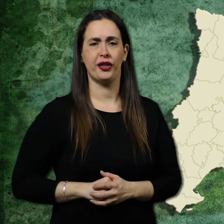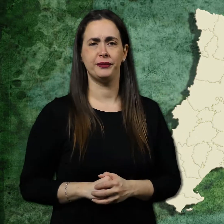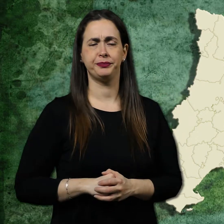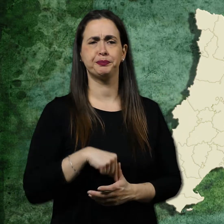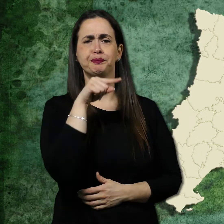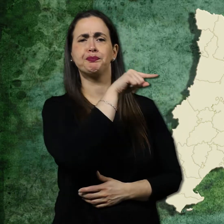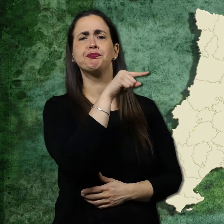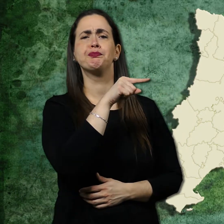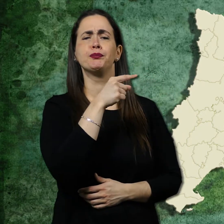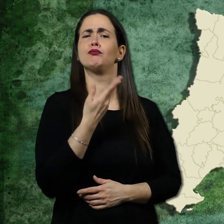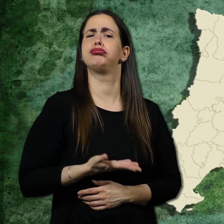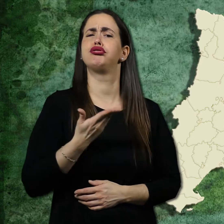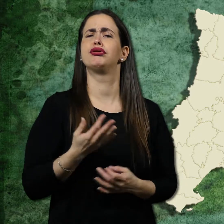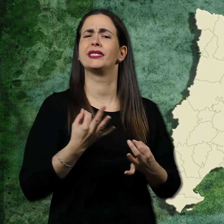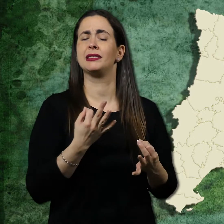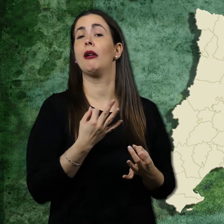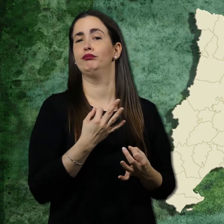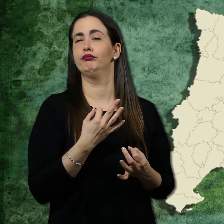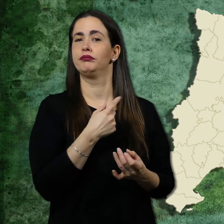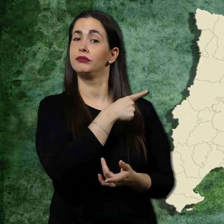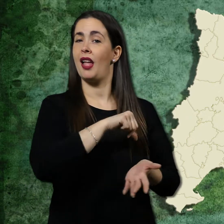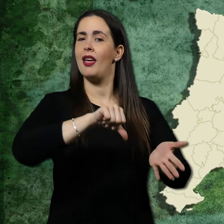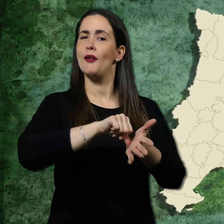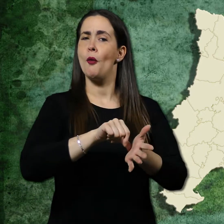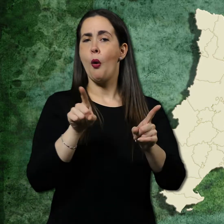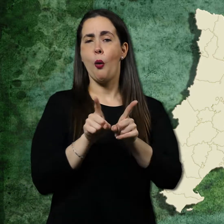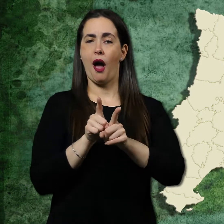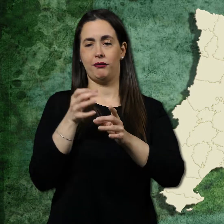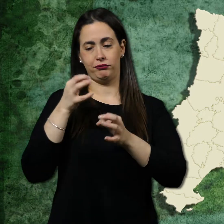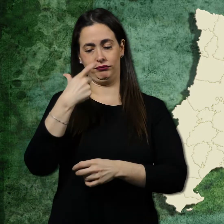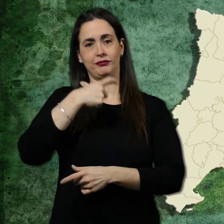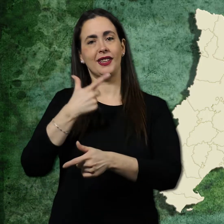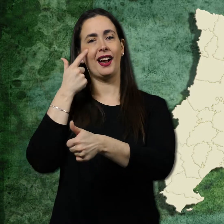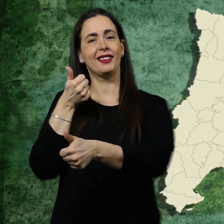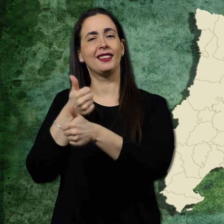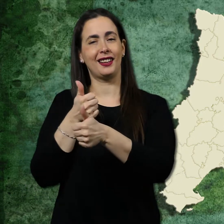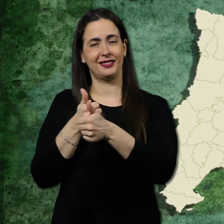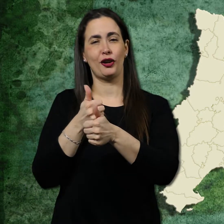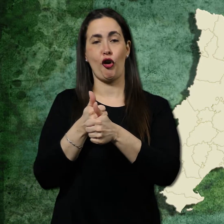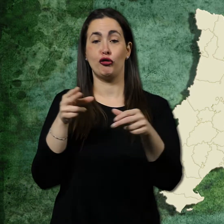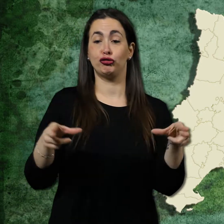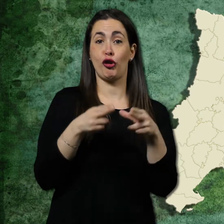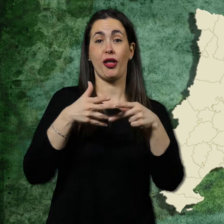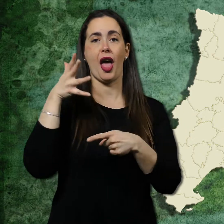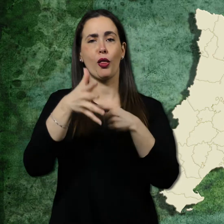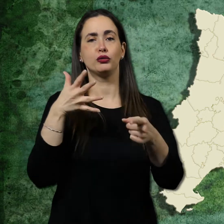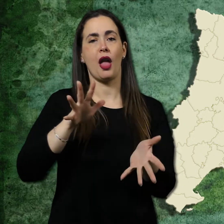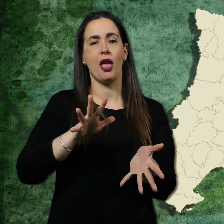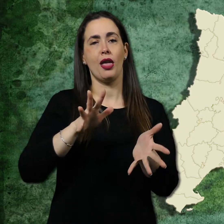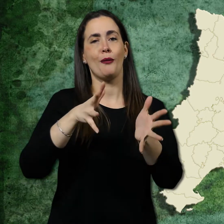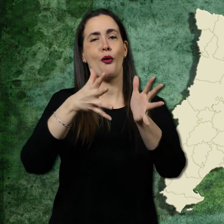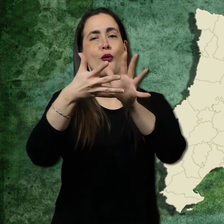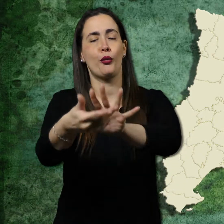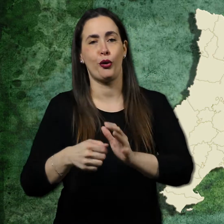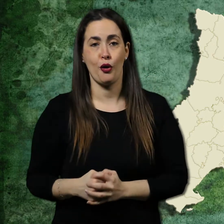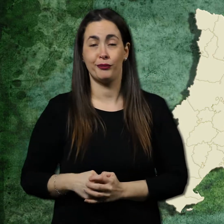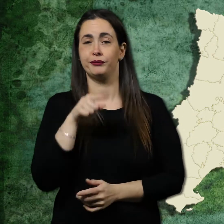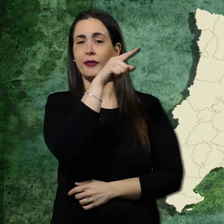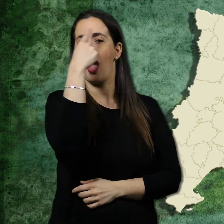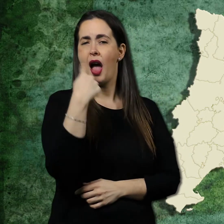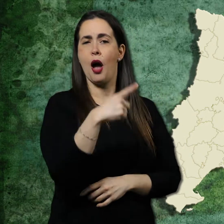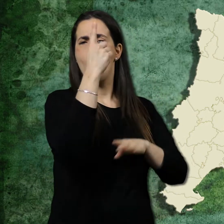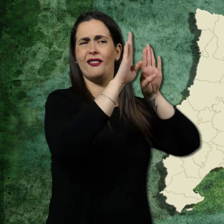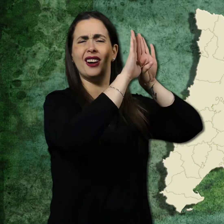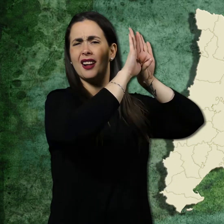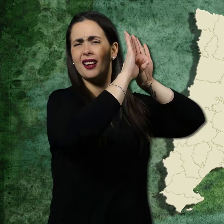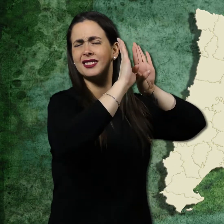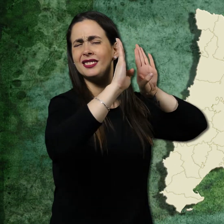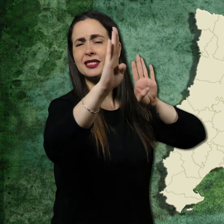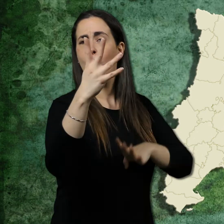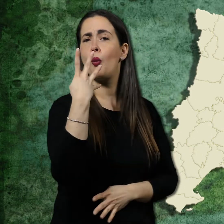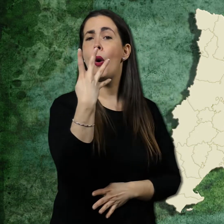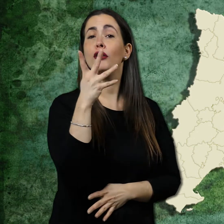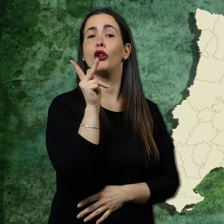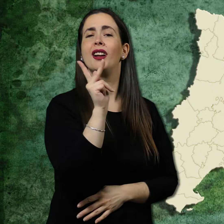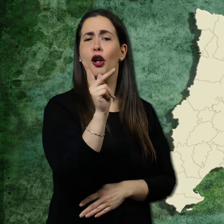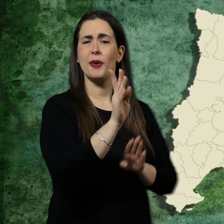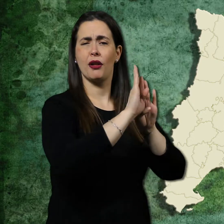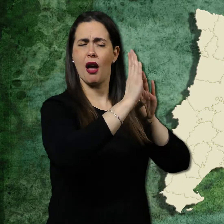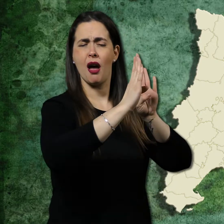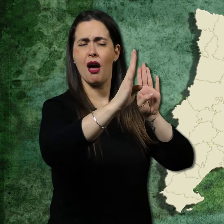Destacat: Testimoni de l'evolució social i industrial d'aquesta ciutat, visible encara avui al llarg d'una emblemàtica façana fluvial de quatre quilòmetres